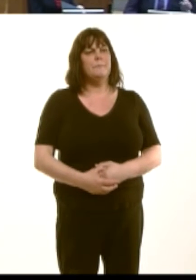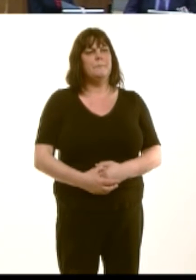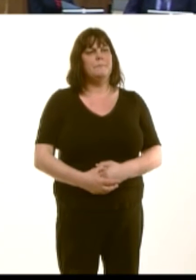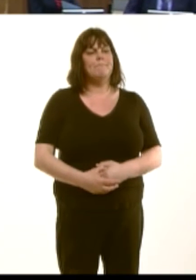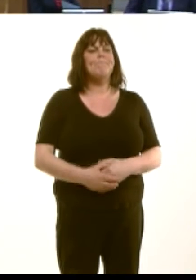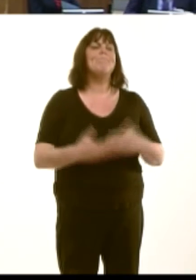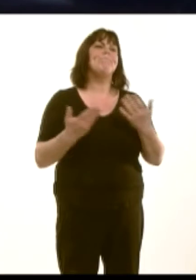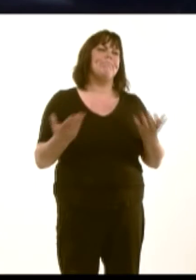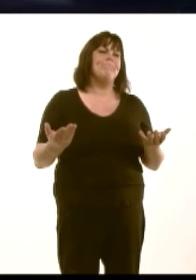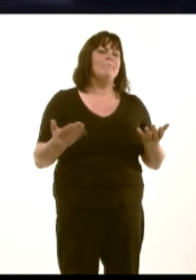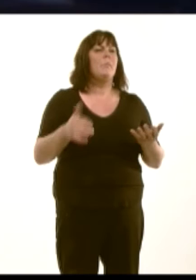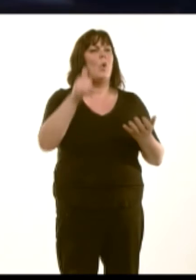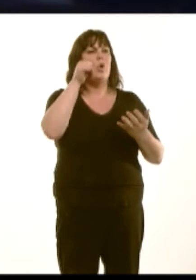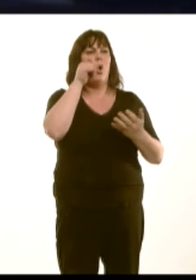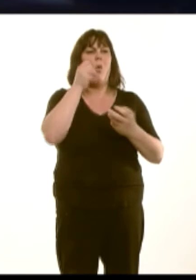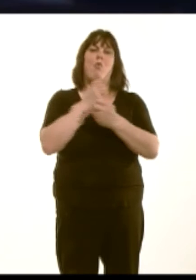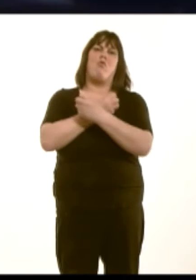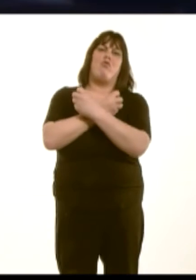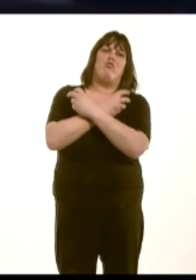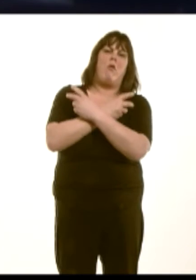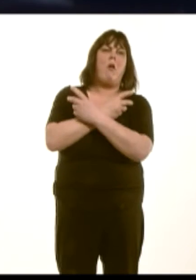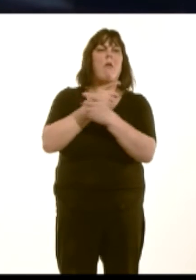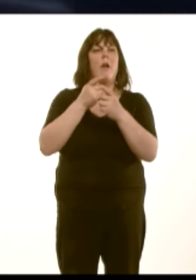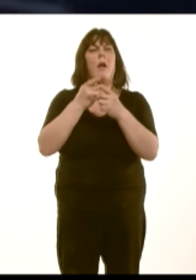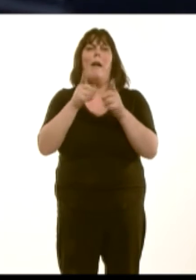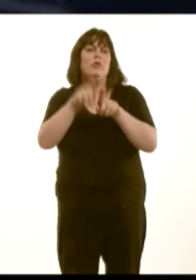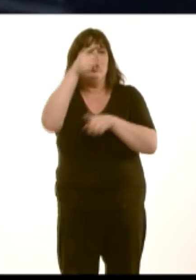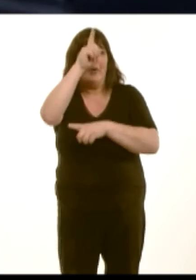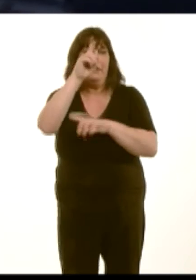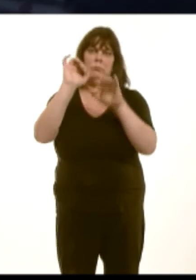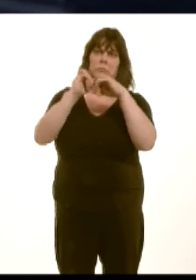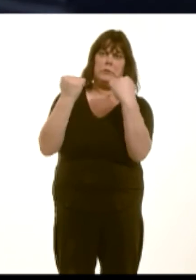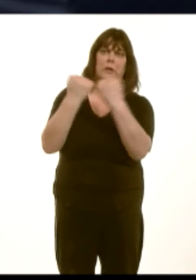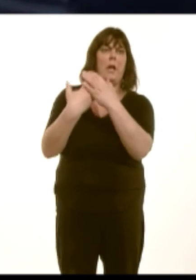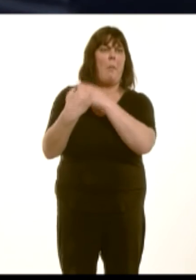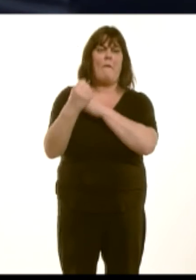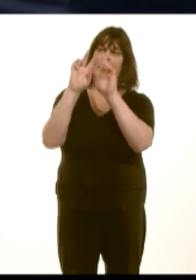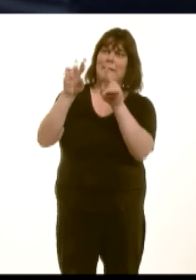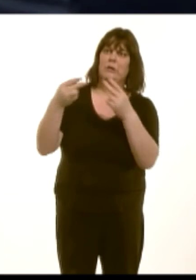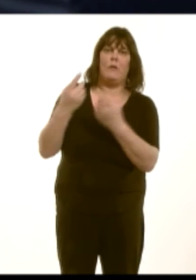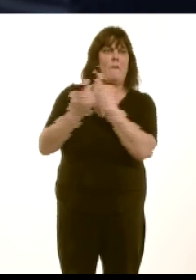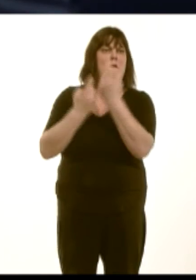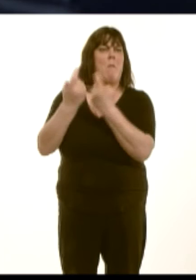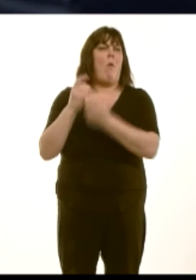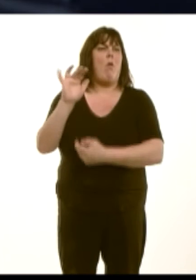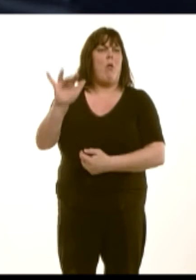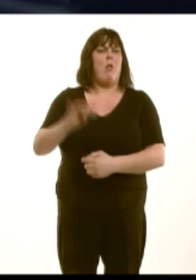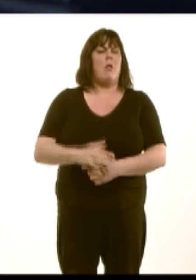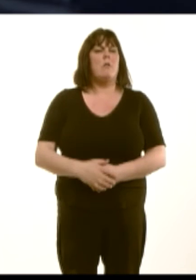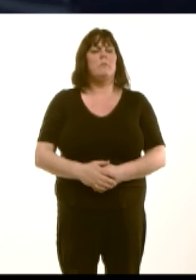that might be taken forward. Aled Roberts: Mae yna, wrth gwrs, meysydd yn Awstria, heblaw am yr Almaen, lle mae gemau